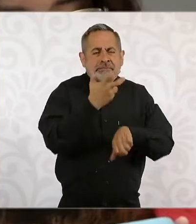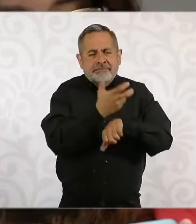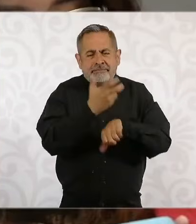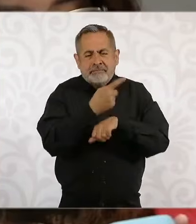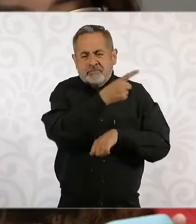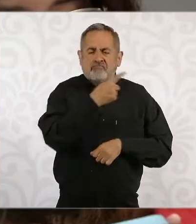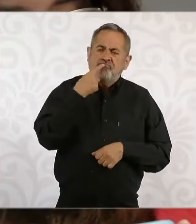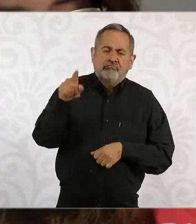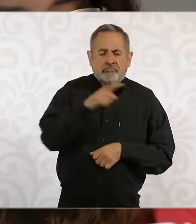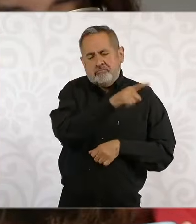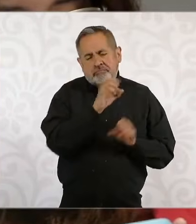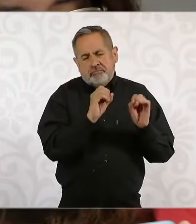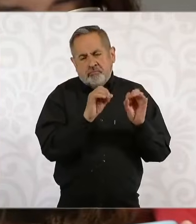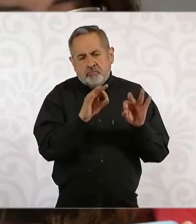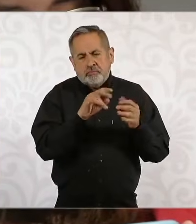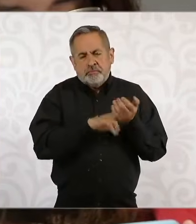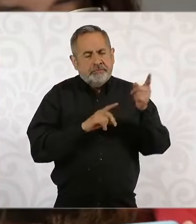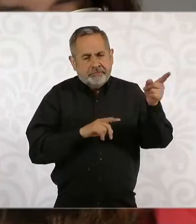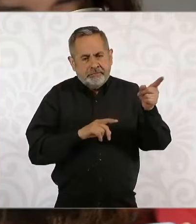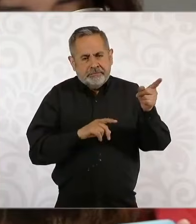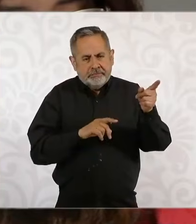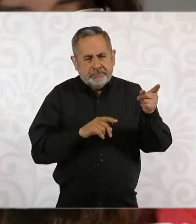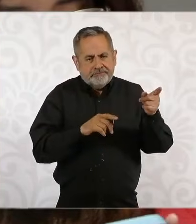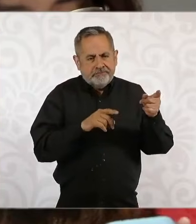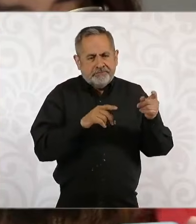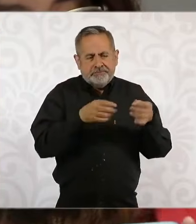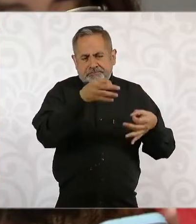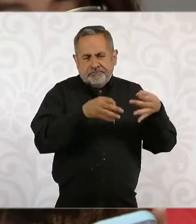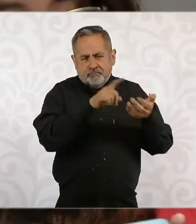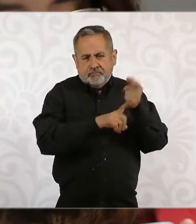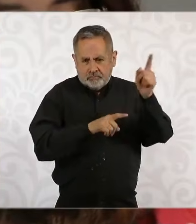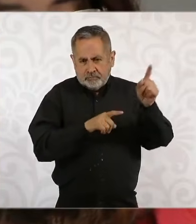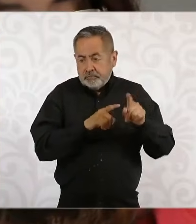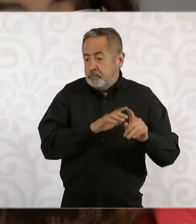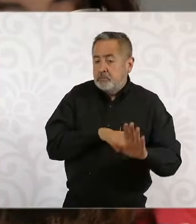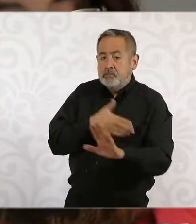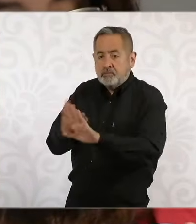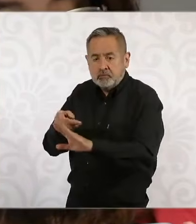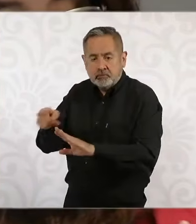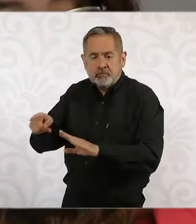de esta oficina de del Departamento de Justicia en contra del gobernador con licenciado Rocha